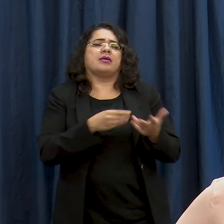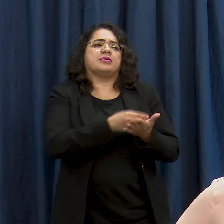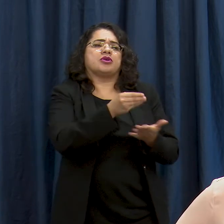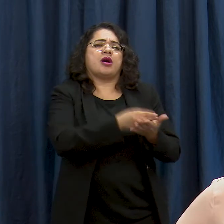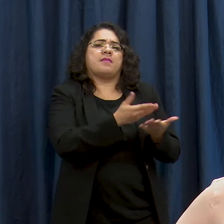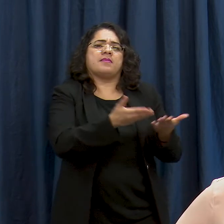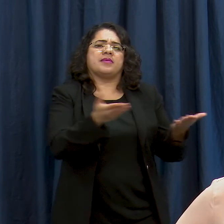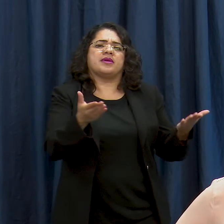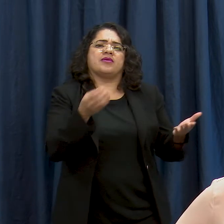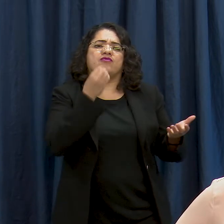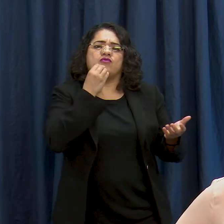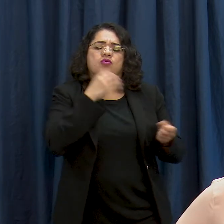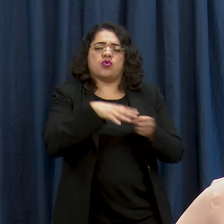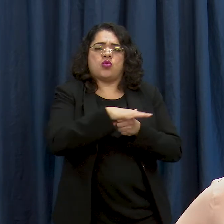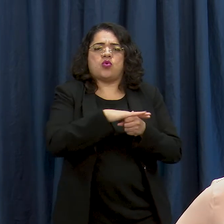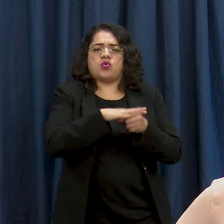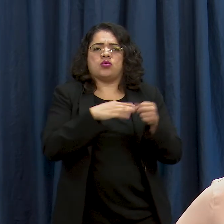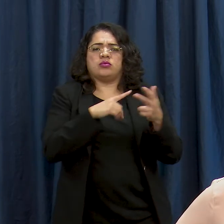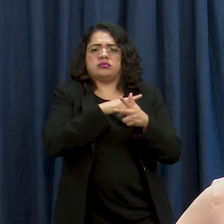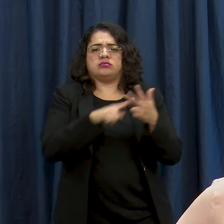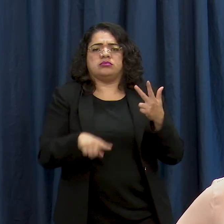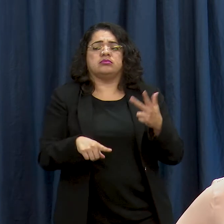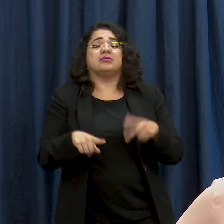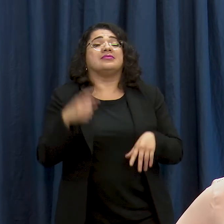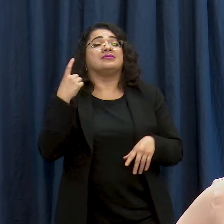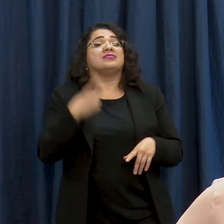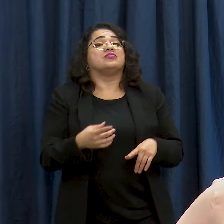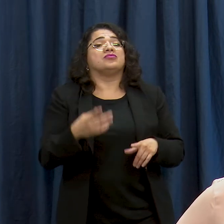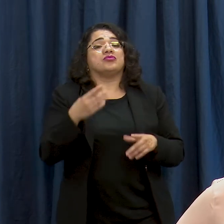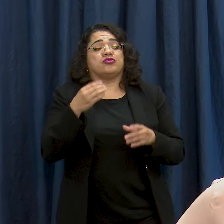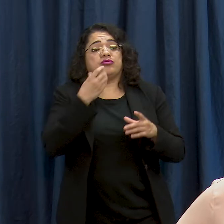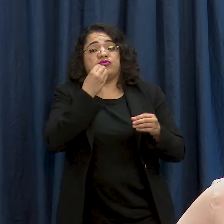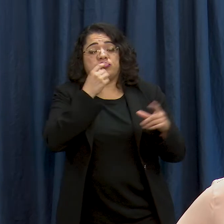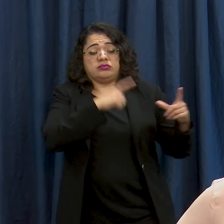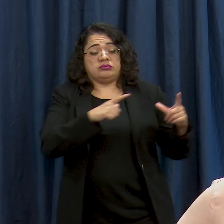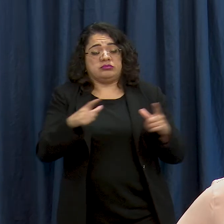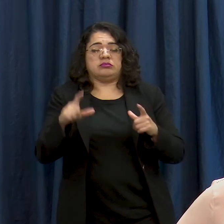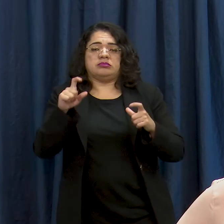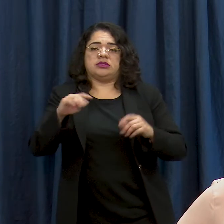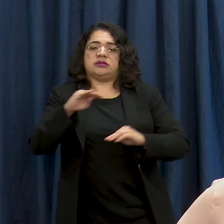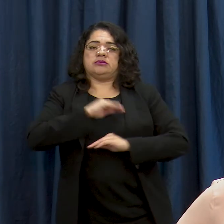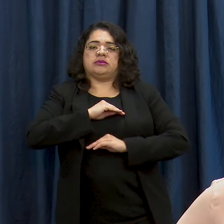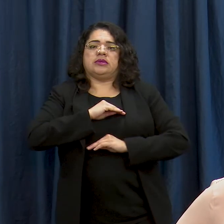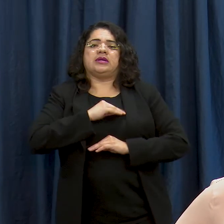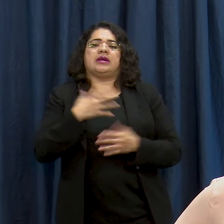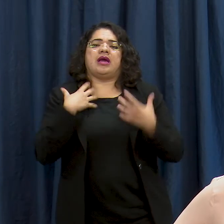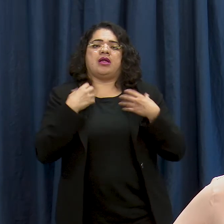Qo'noS s can Dre's nutritionals y otras partes de manejo seguro de alimentos el